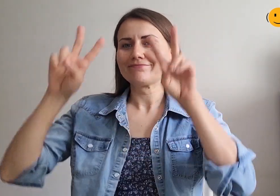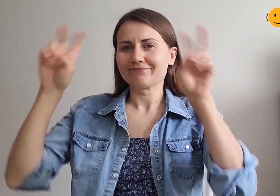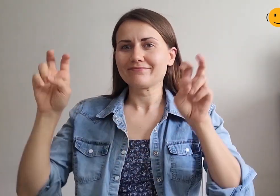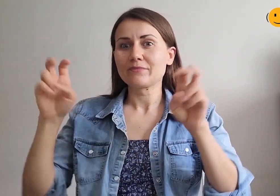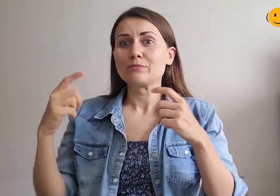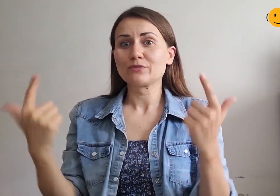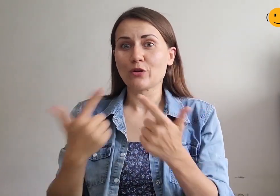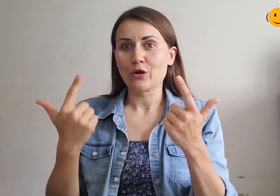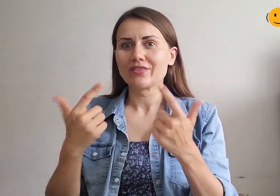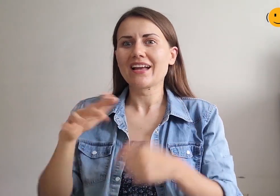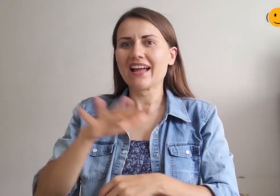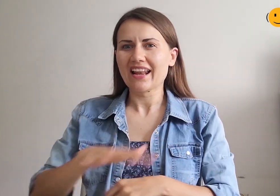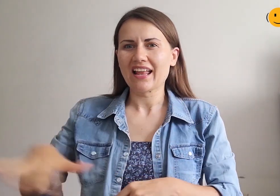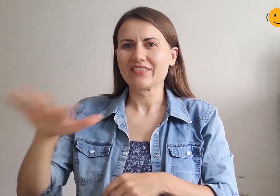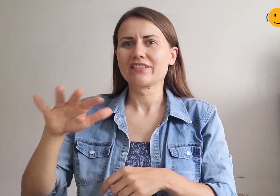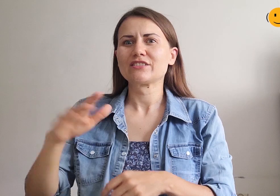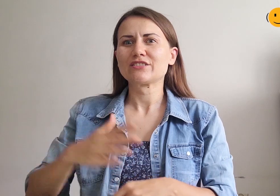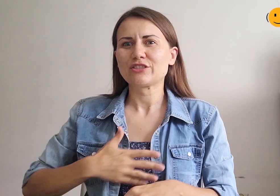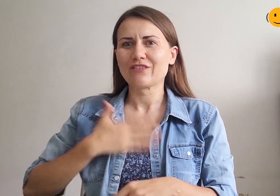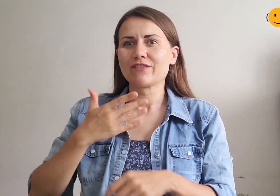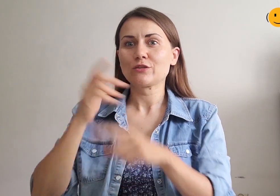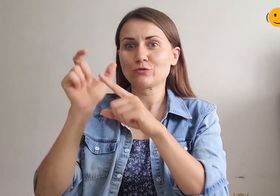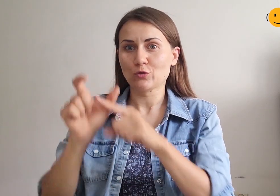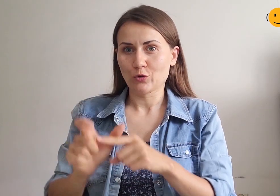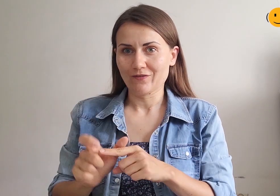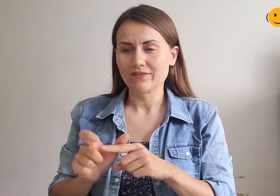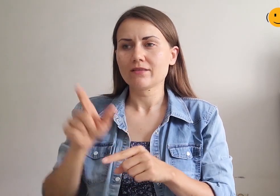„Przygody w Krainie Dziwnych Słów”